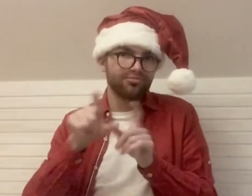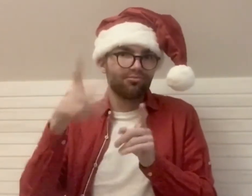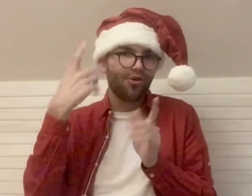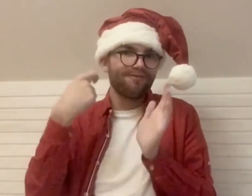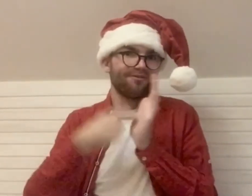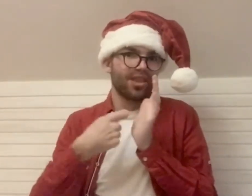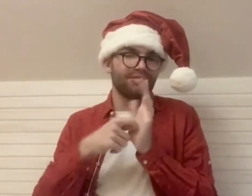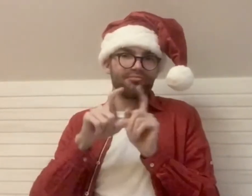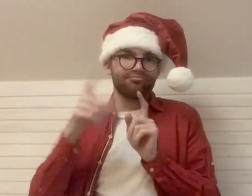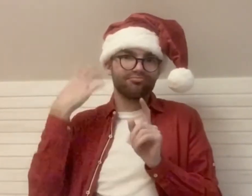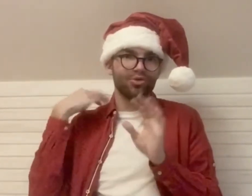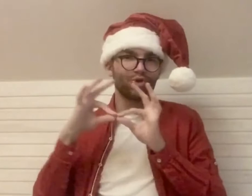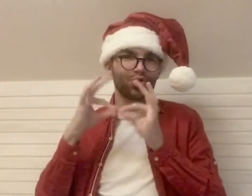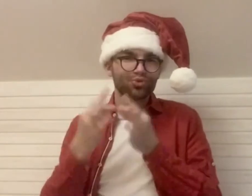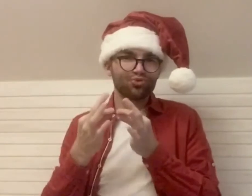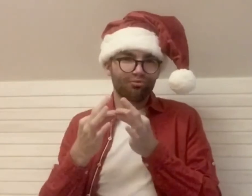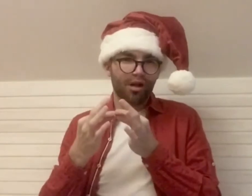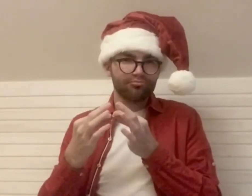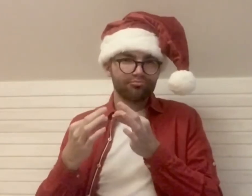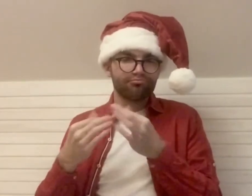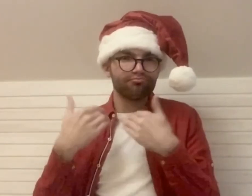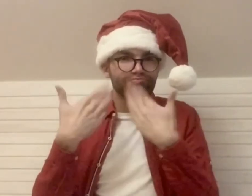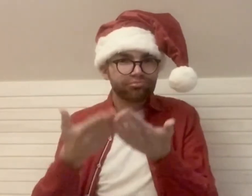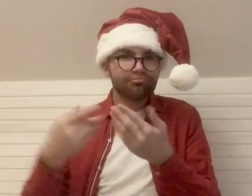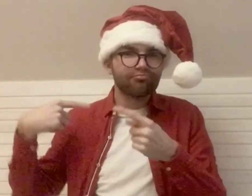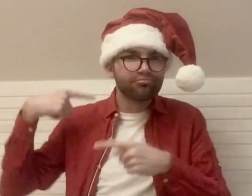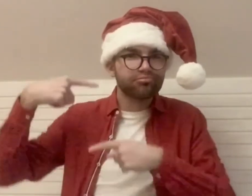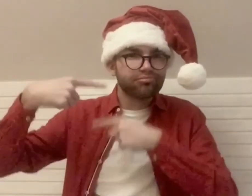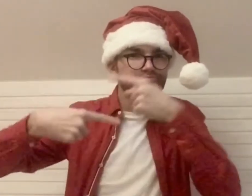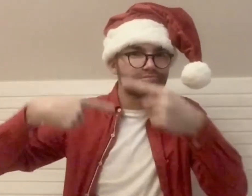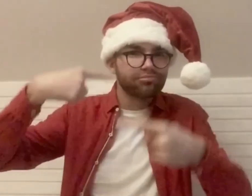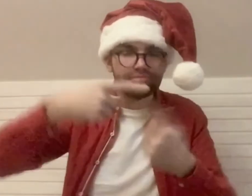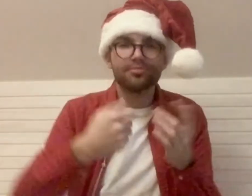ki je bila družinska dediščina.